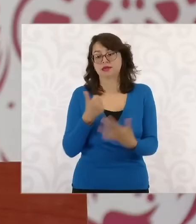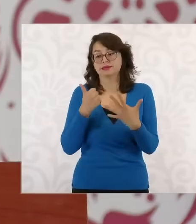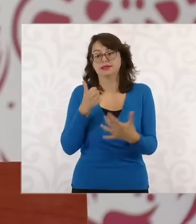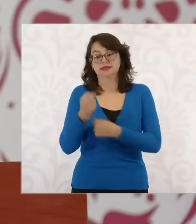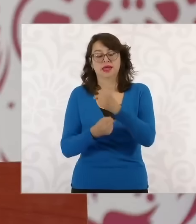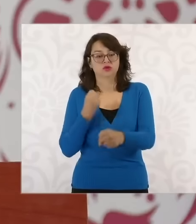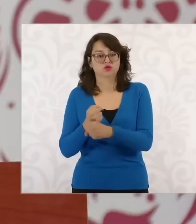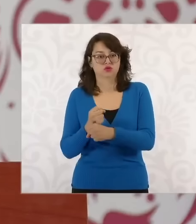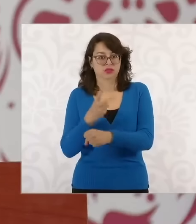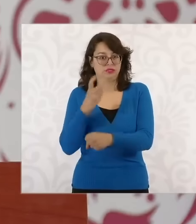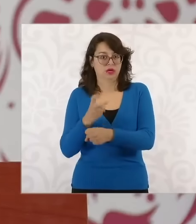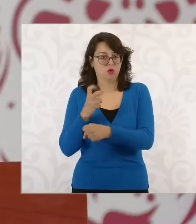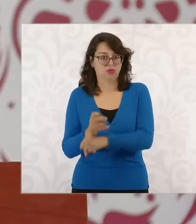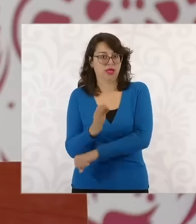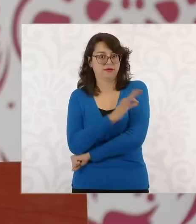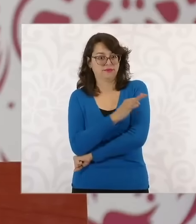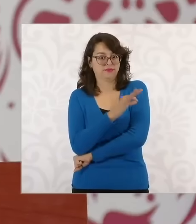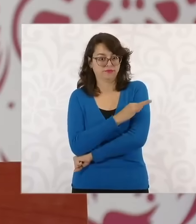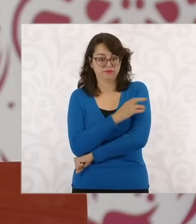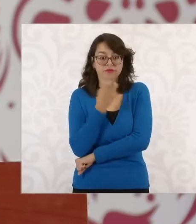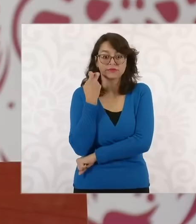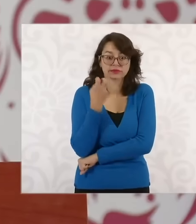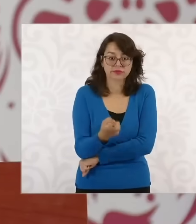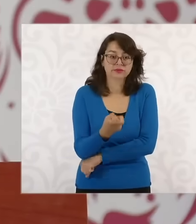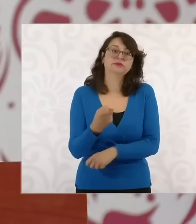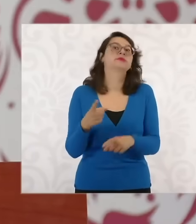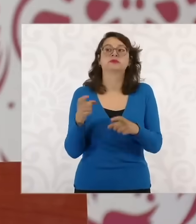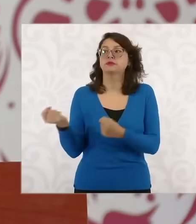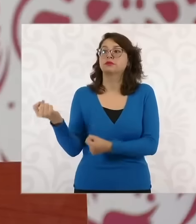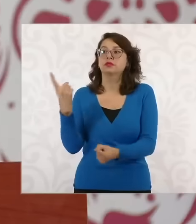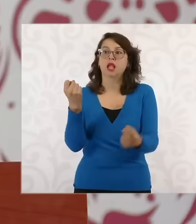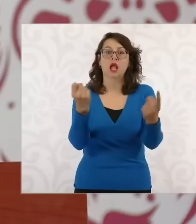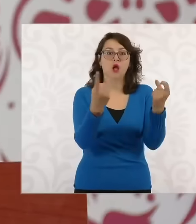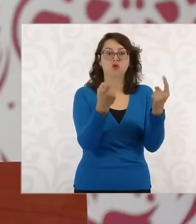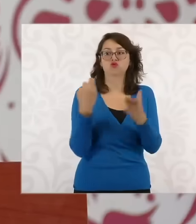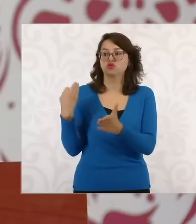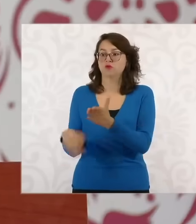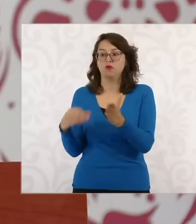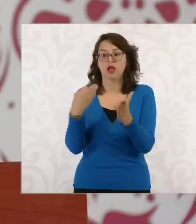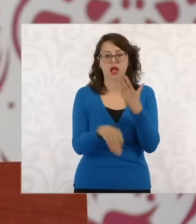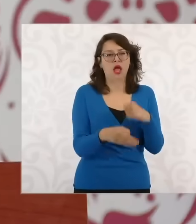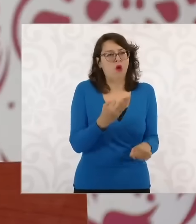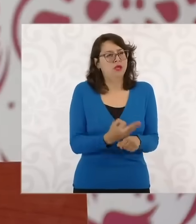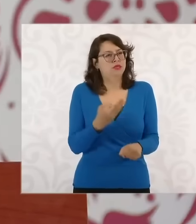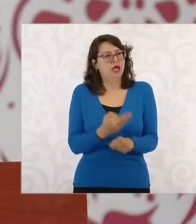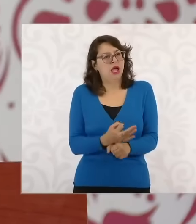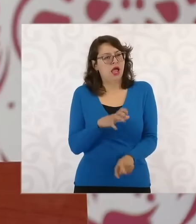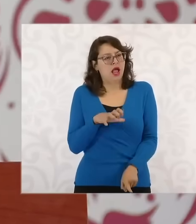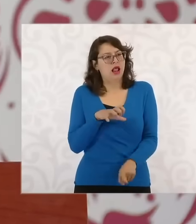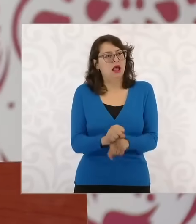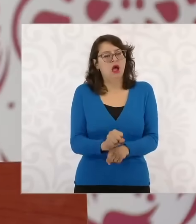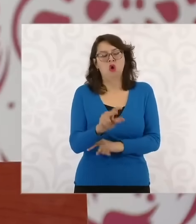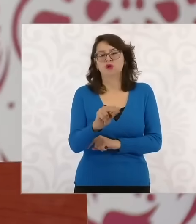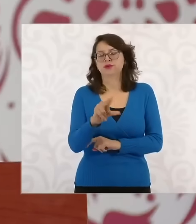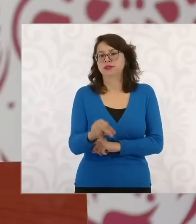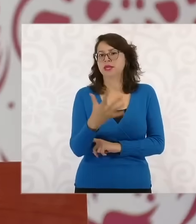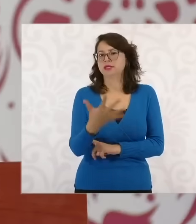Entonces, estamos empatando todo eso. Actualmente tenemos aproximadamente ya el 87% de vacunación,